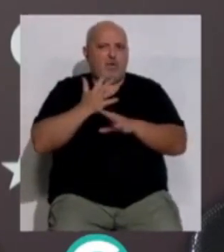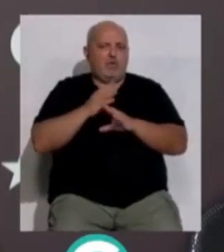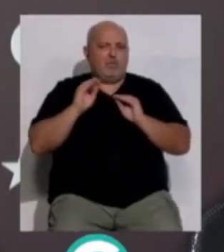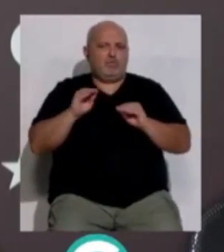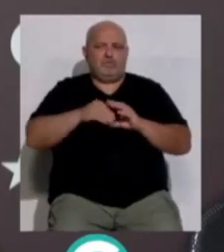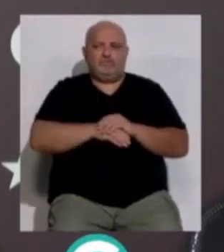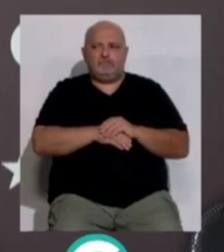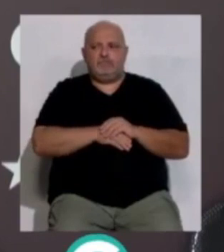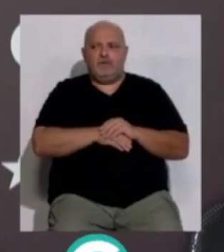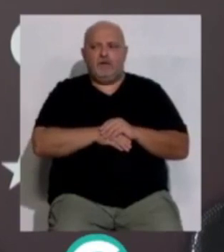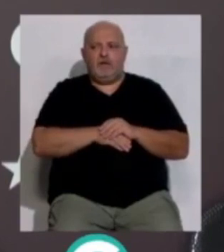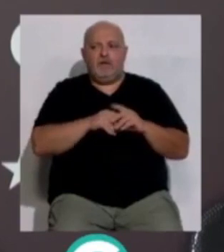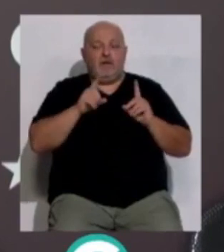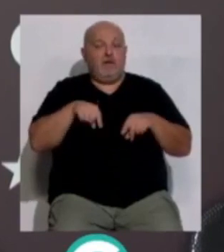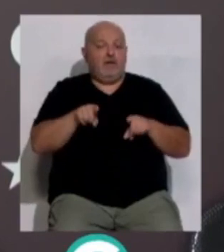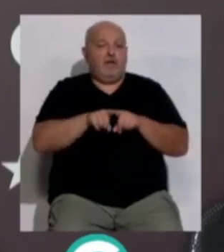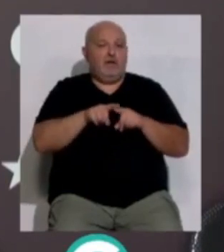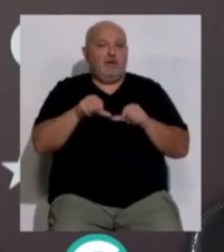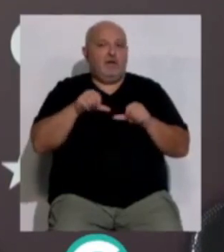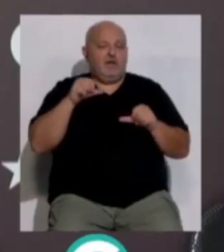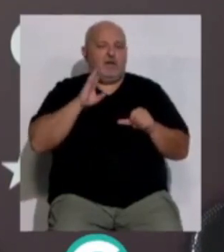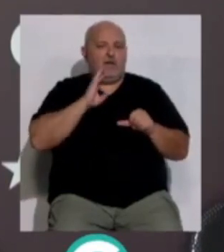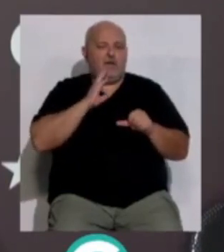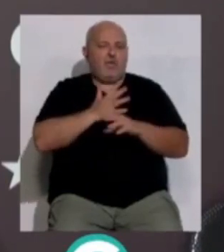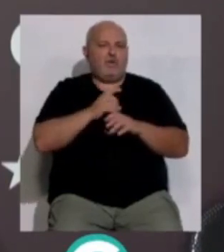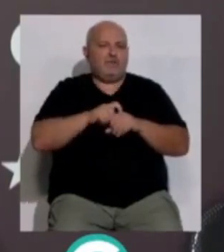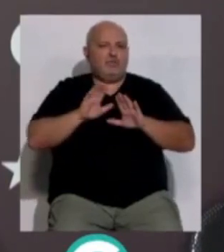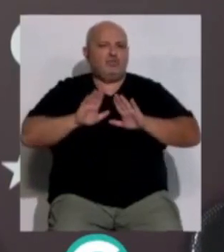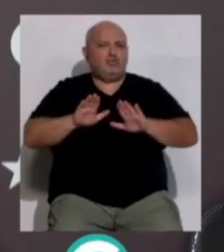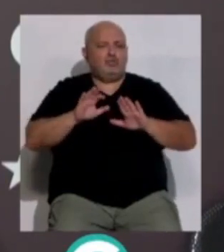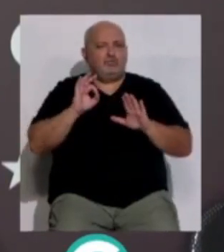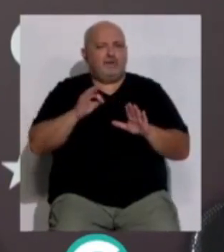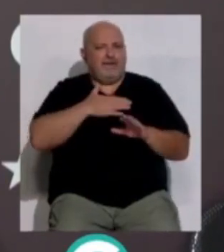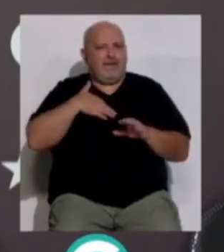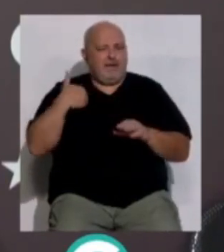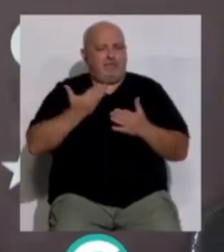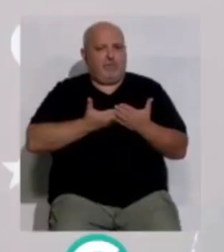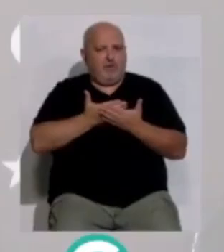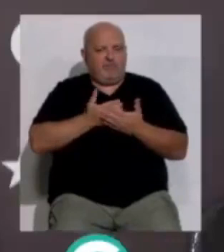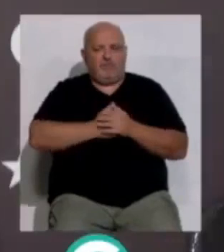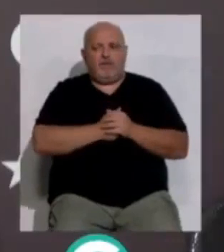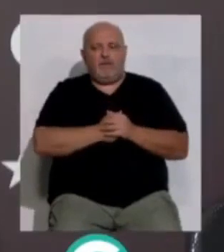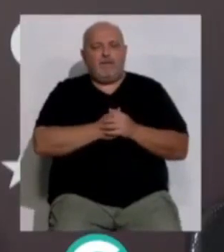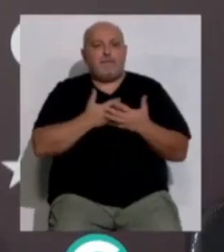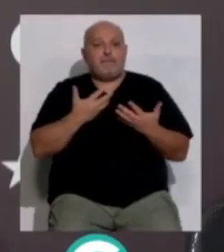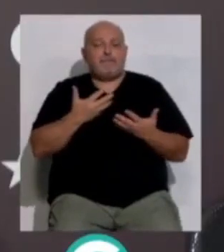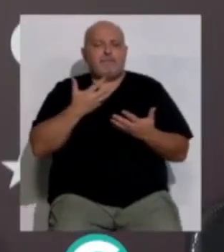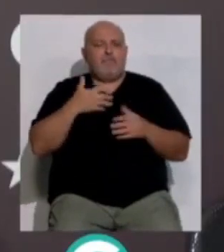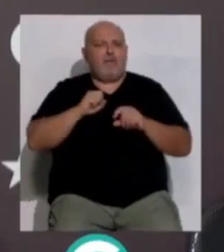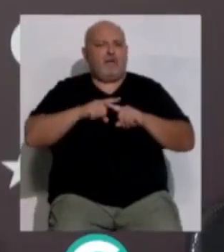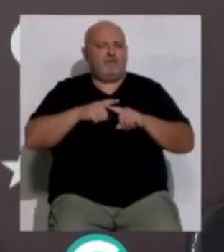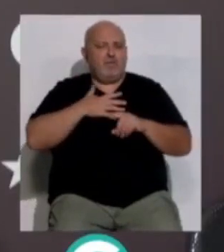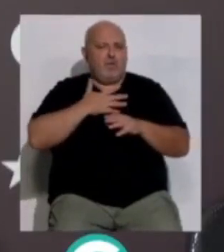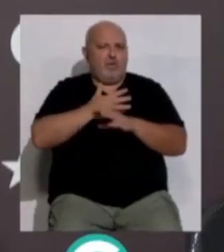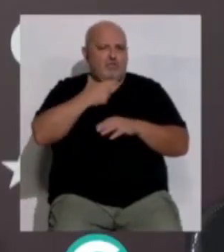Míster propone y sobre todo también el juego que el que él quiere proponer Bueno yo he jugado mucho